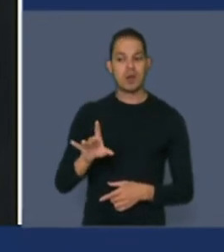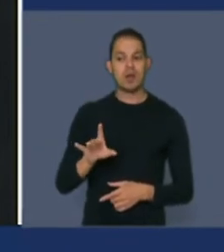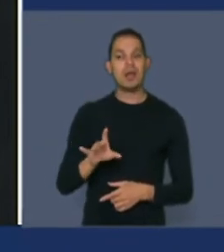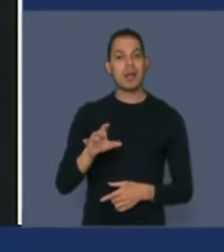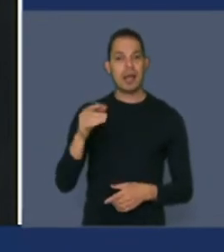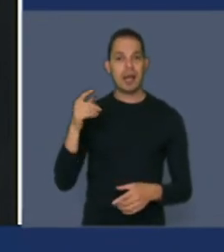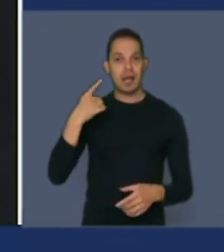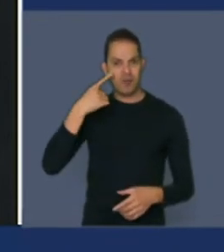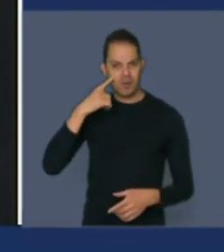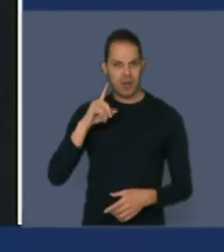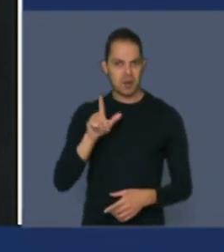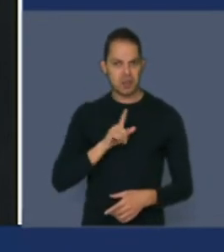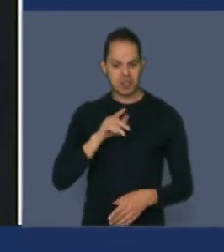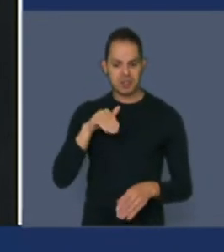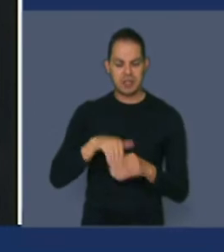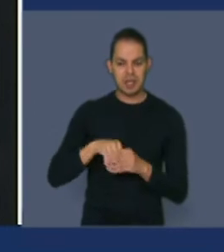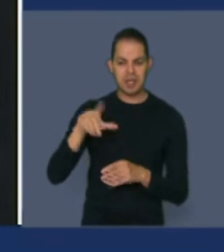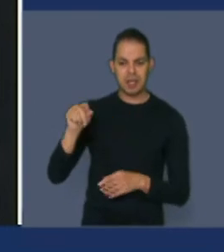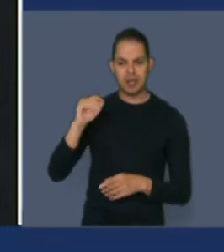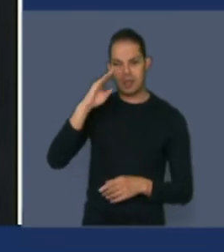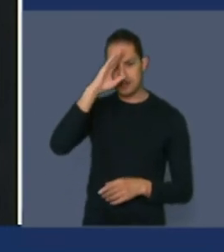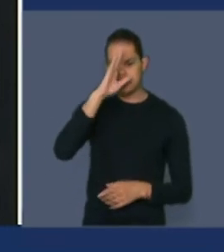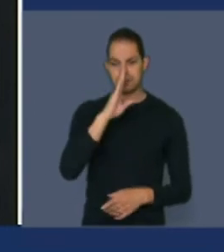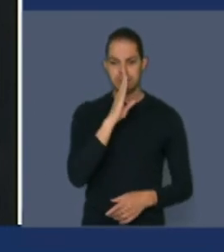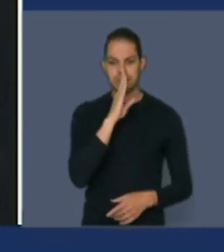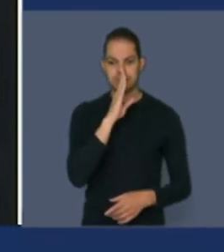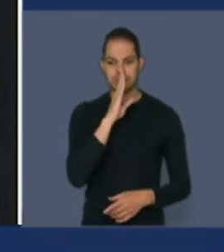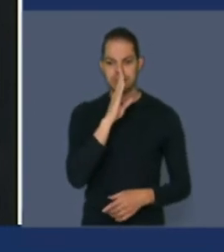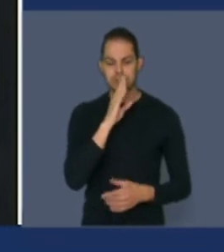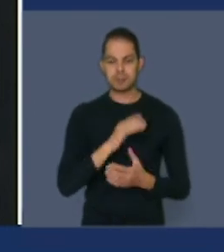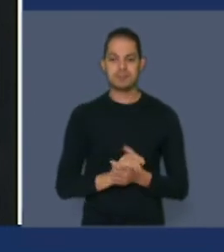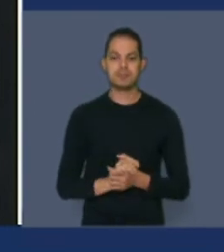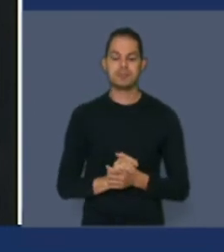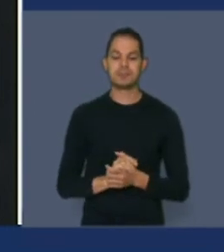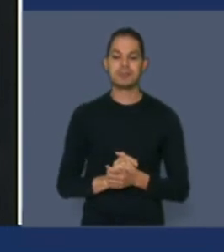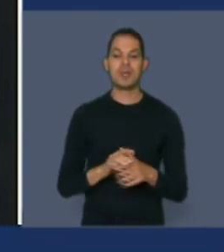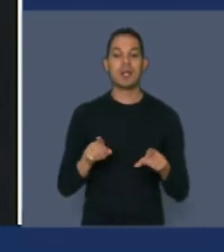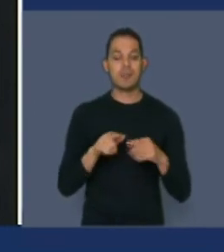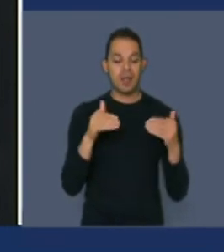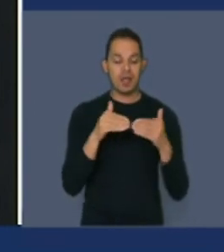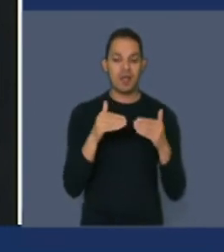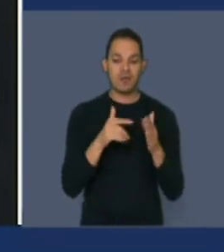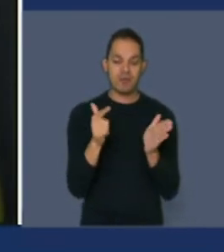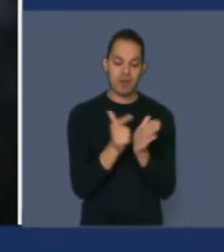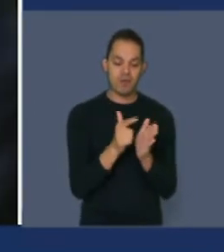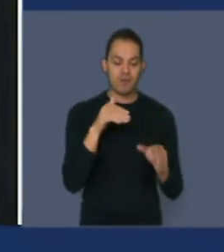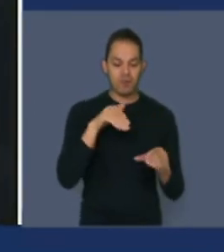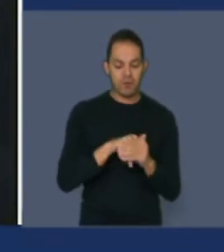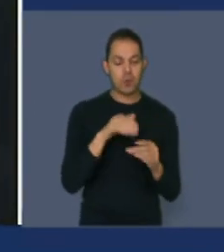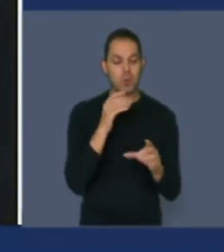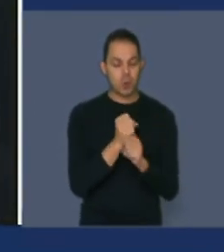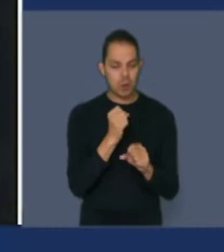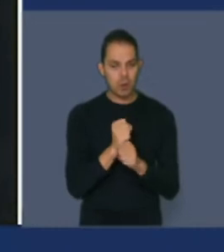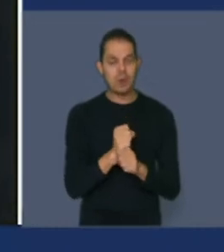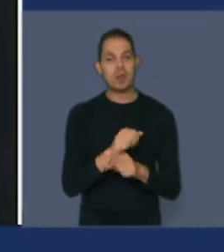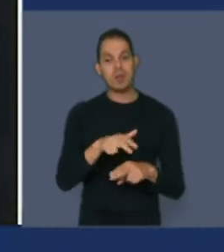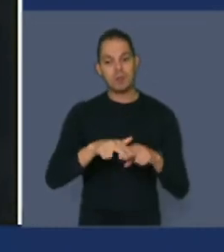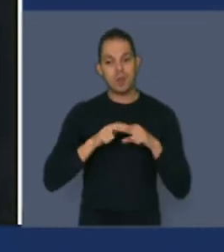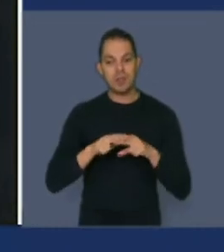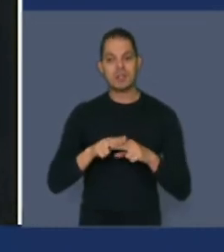BEM, JÁ QUE A ELEIÇÃO FOI ROUBADA-- [INTERRUPÇÃO DO ÁUDIO]. ELE TAMBÉM É A FAVOR DO VOTO IMPRESSO E AUDITÁVEL, POR ESSE MOTIVO EU QUERO AQUI MARCAR A MINHA POSIÇÃO JUNTO COM O MEU BLOCO A FAVOR DO VOTO IMPRESSO